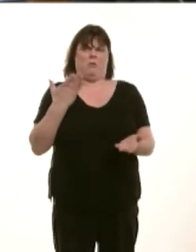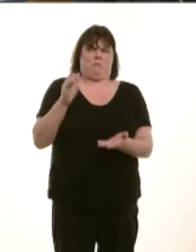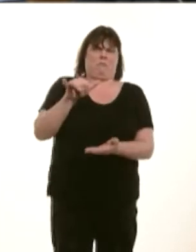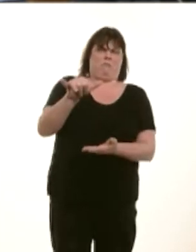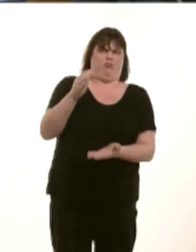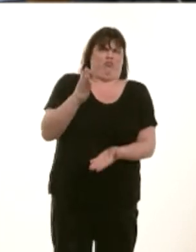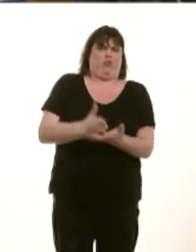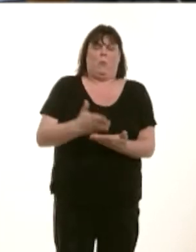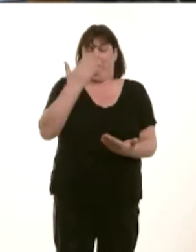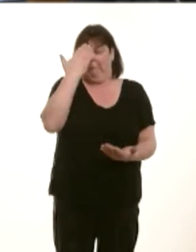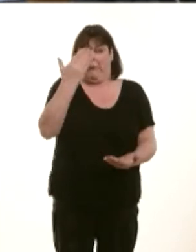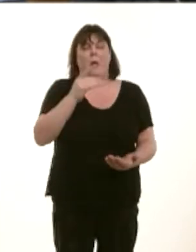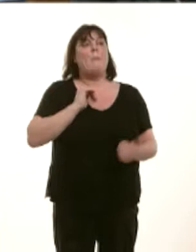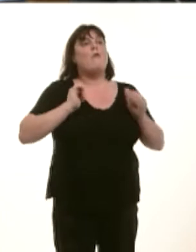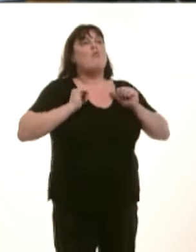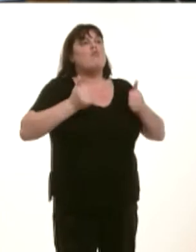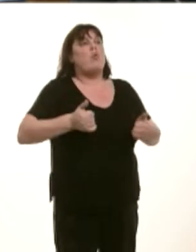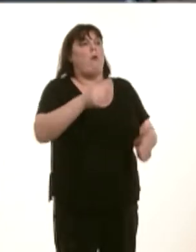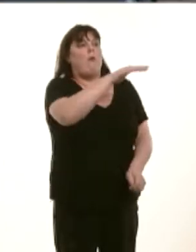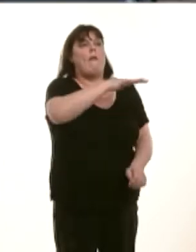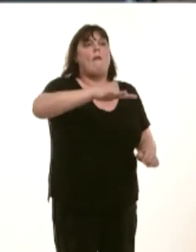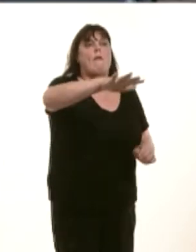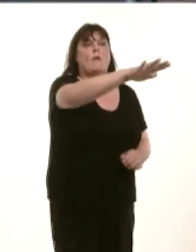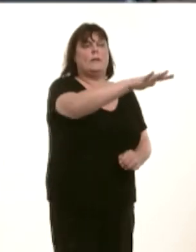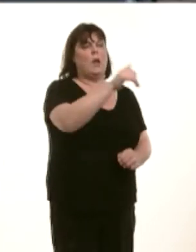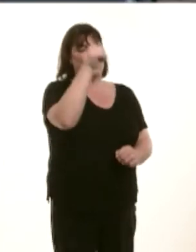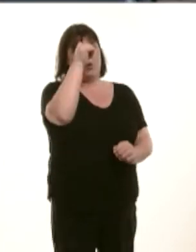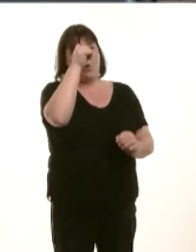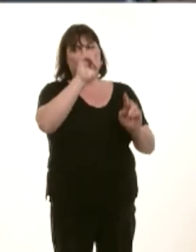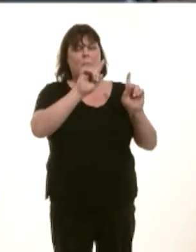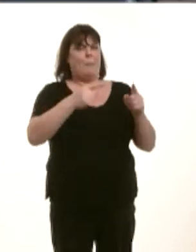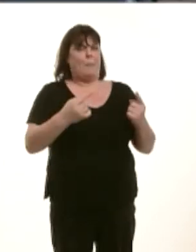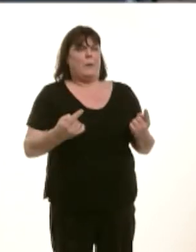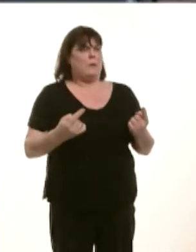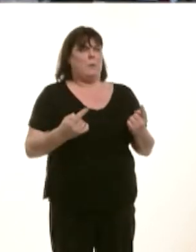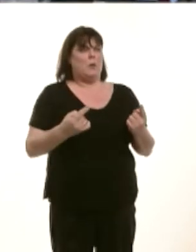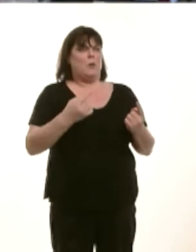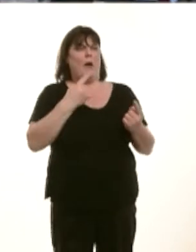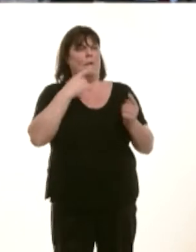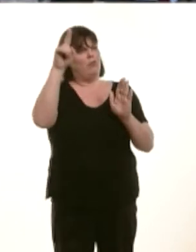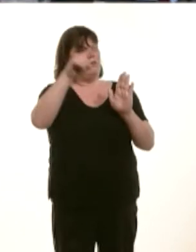gael unrhyw fath o signal, maeín bwysig dros ben bod Llywodraeth y Deyrnas Unedig yn symud